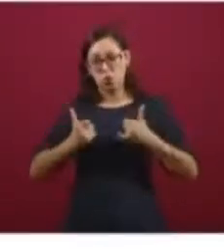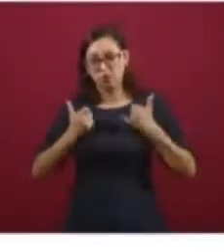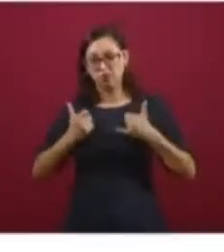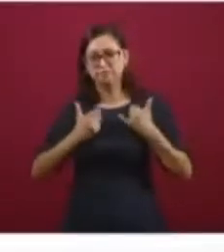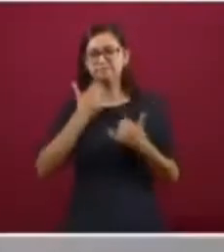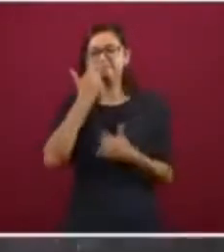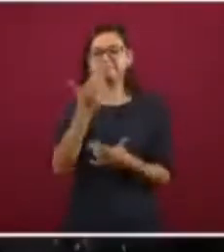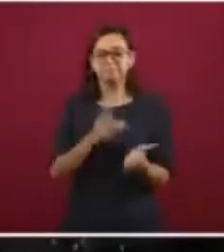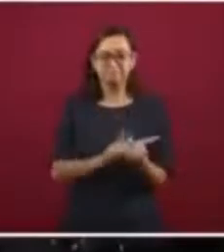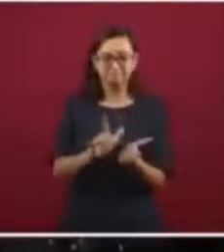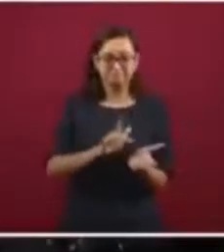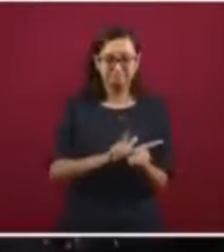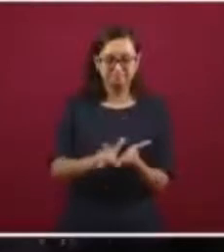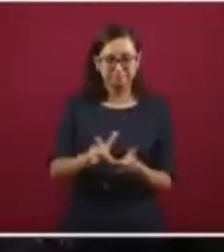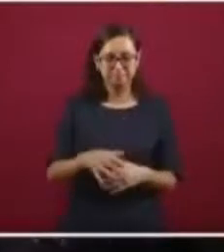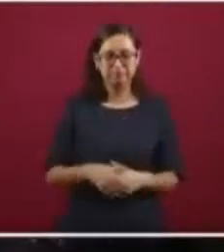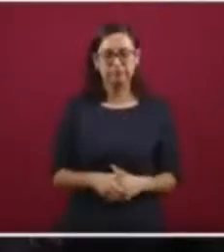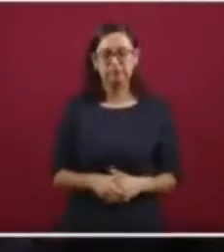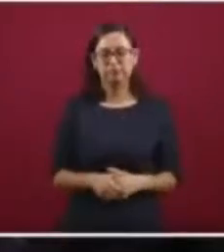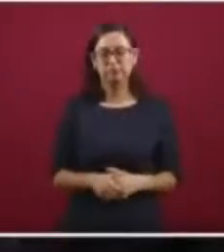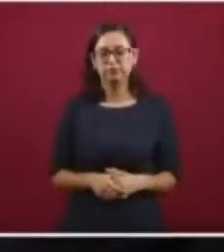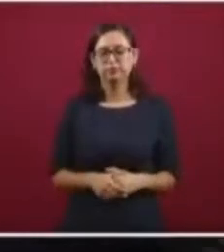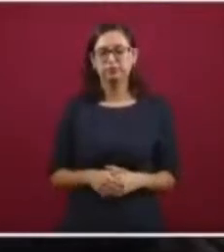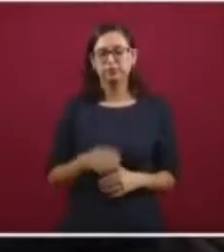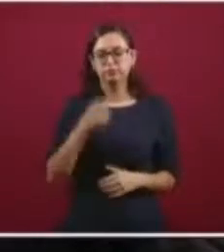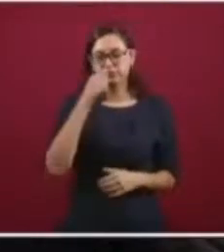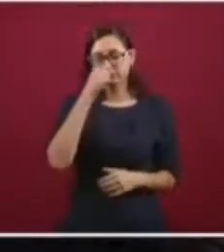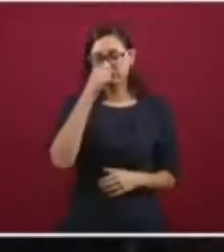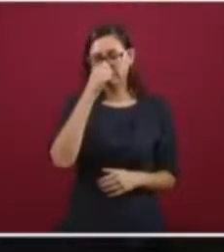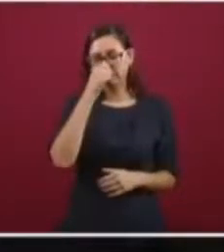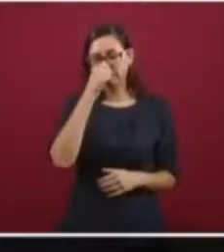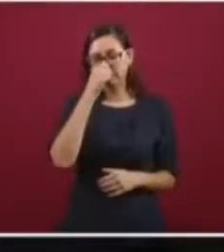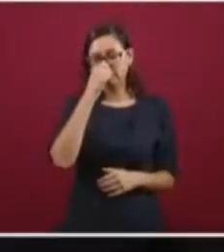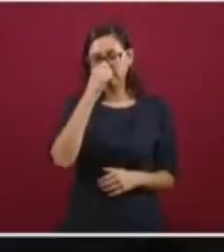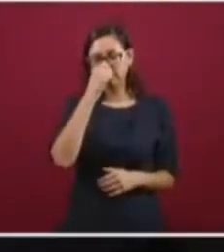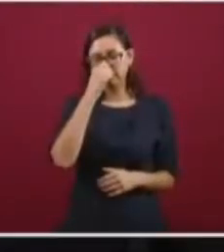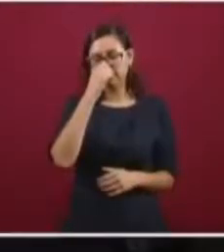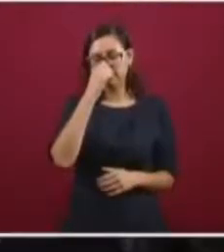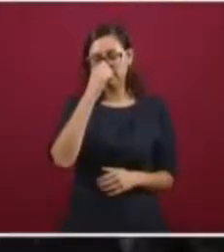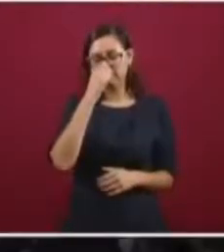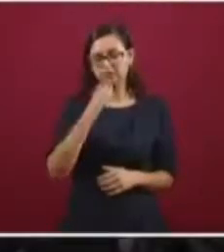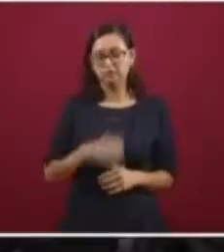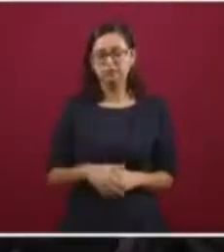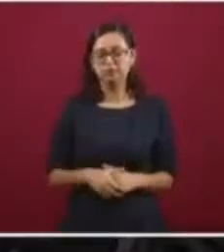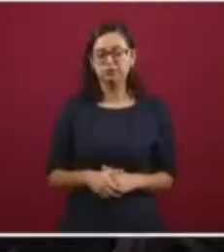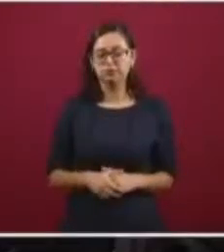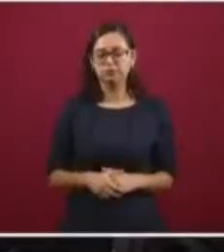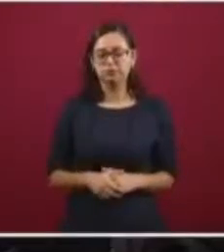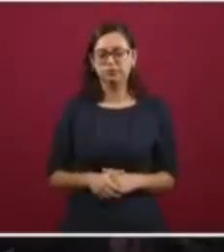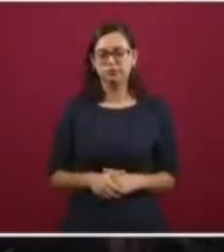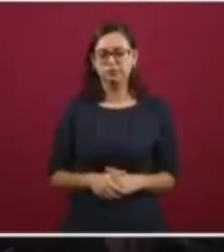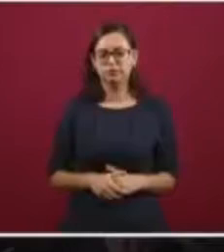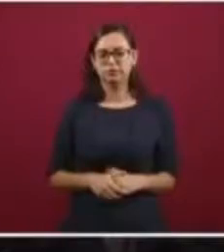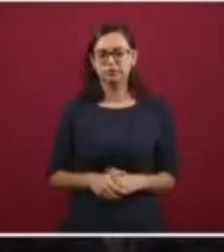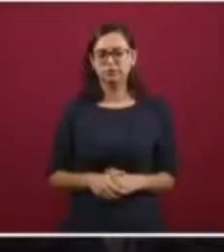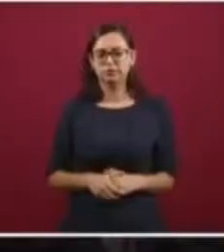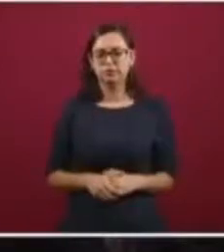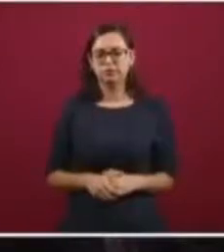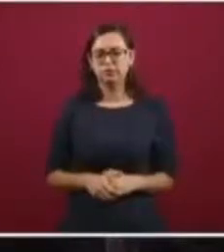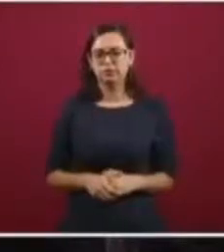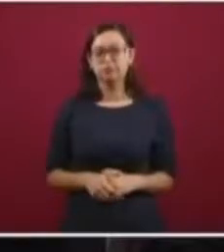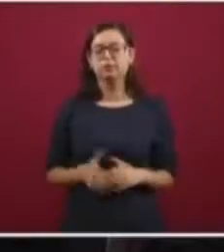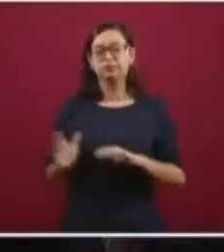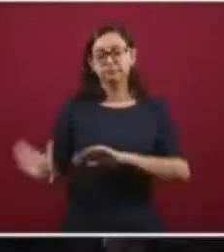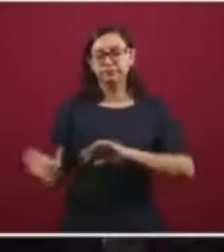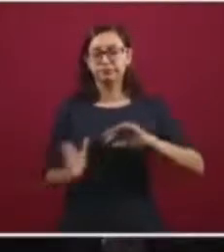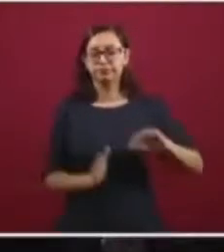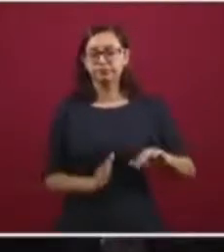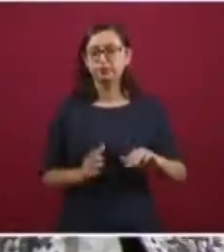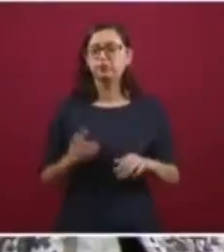A todo el personal que desea pasar a la Guardia Nacional se le ha hecho y se le ha aplicado